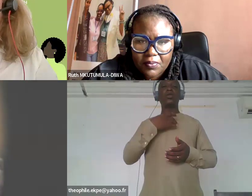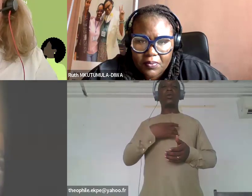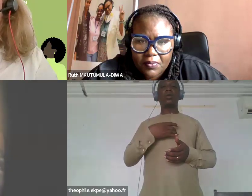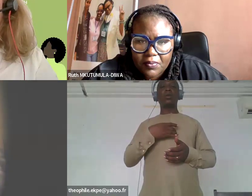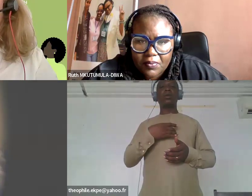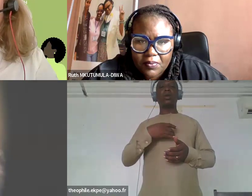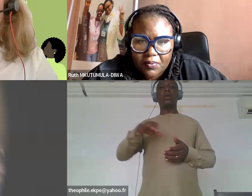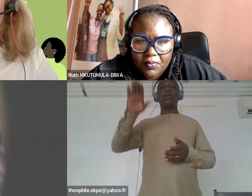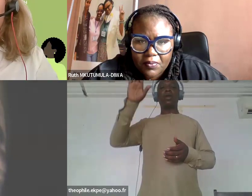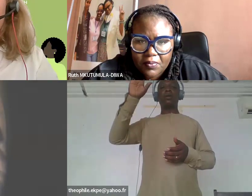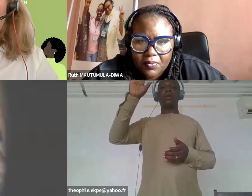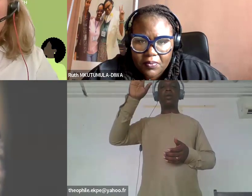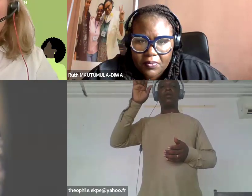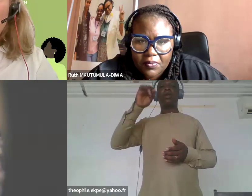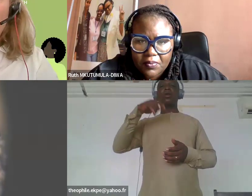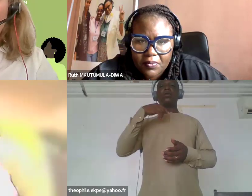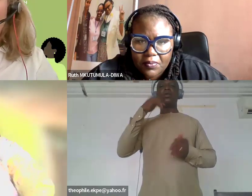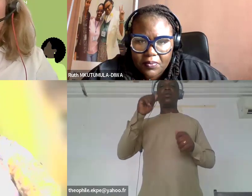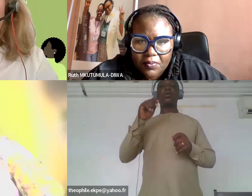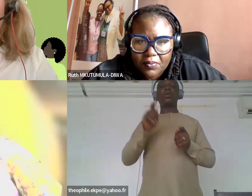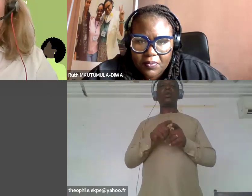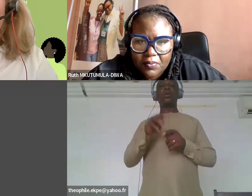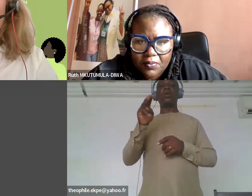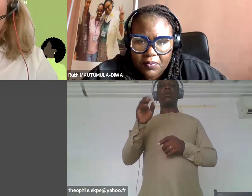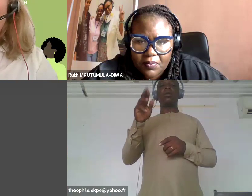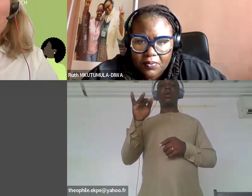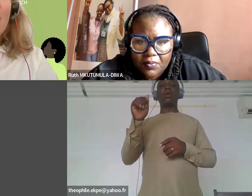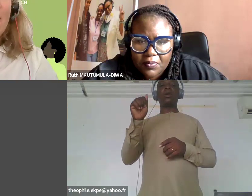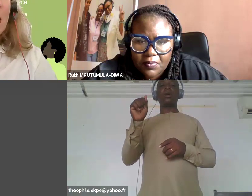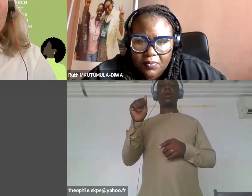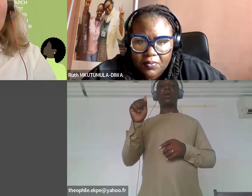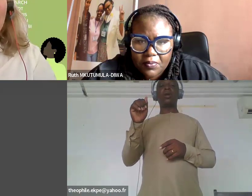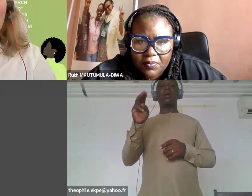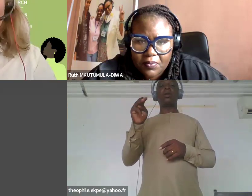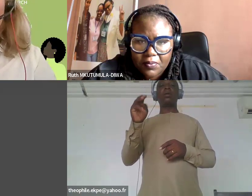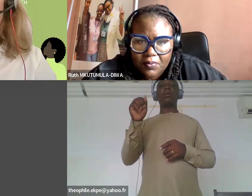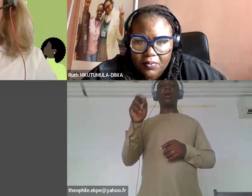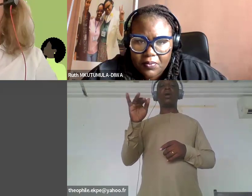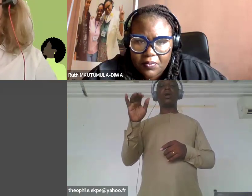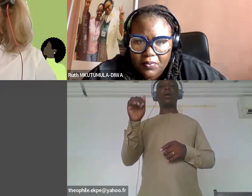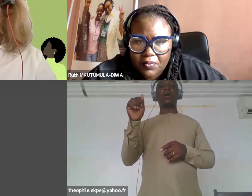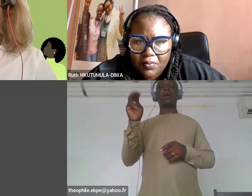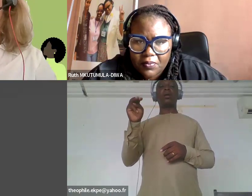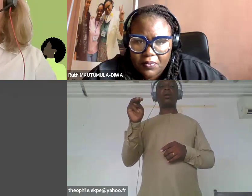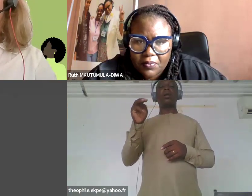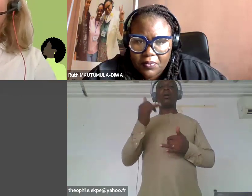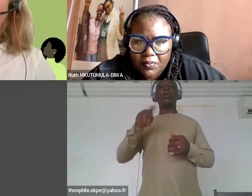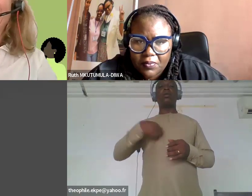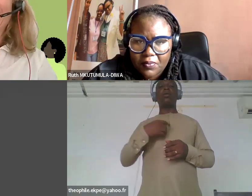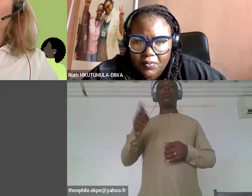puisses voilà Mariam pardon pas myiam excusez-moi je Mariam très rapidement nous vous